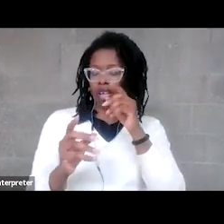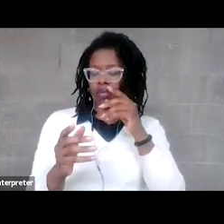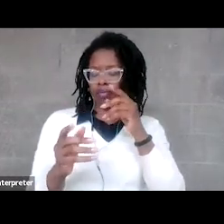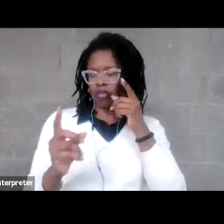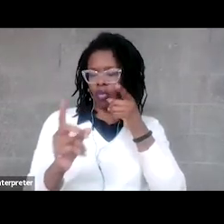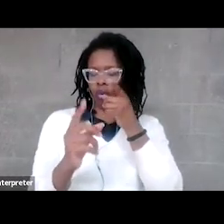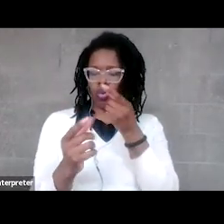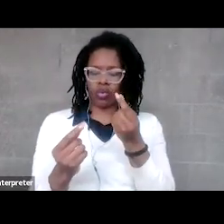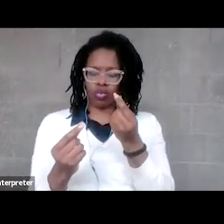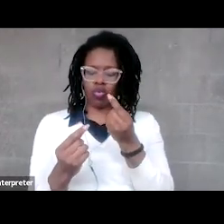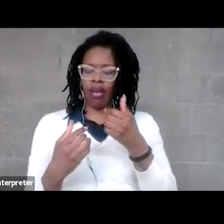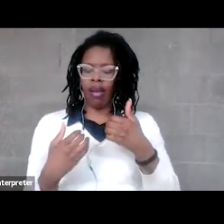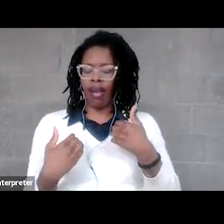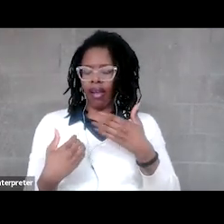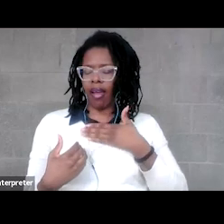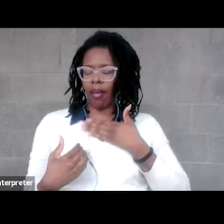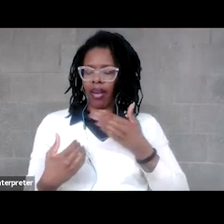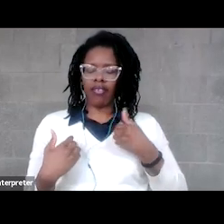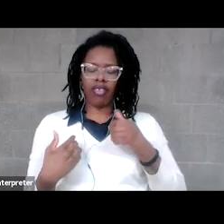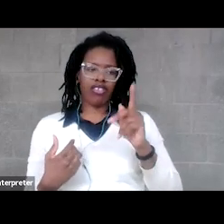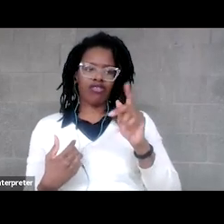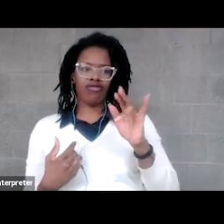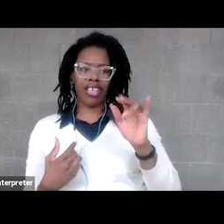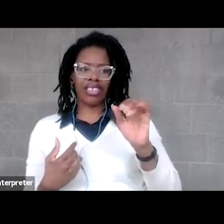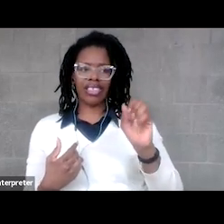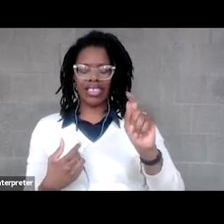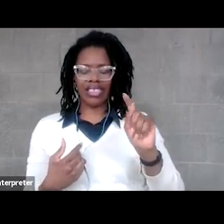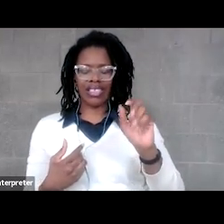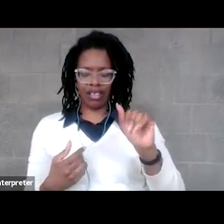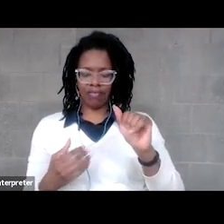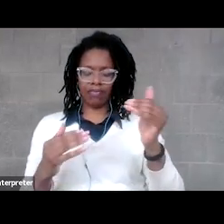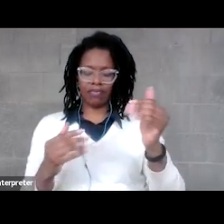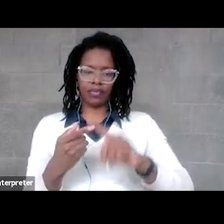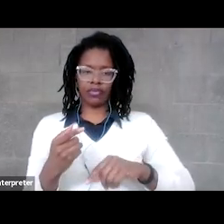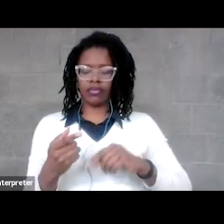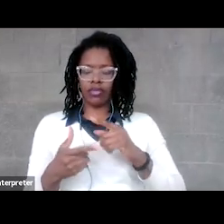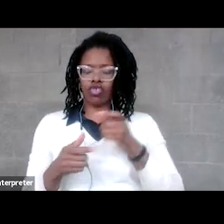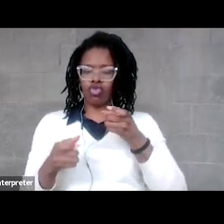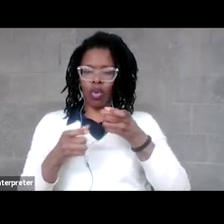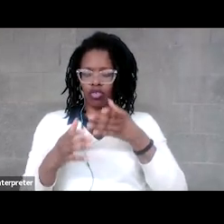quien es la directora del SAMHSA SOAR TA Center. Tenemos a Jarita Walker, quien es especialista en asuntos públicos